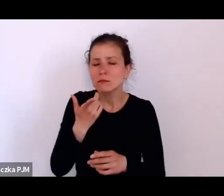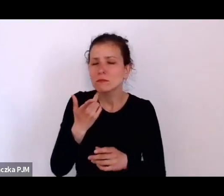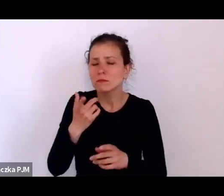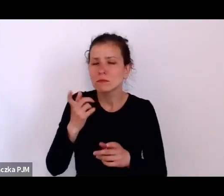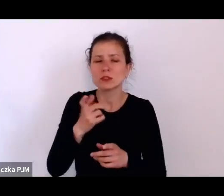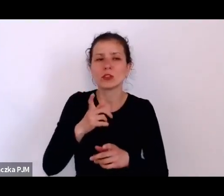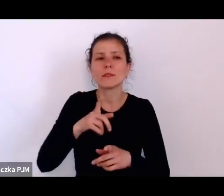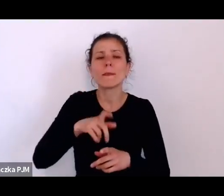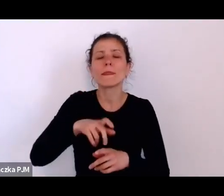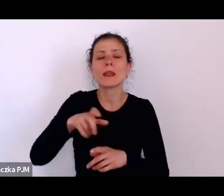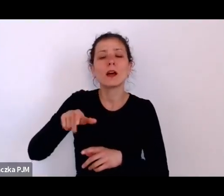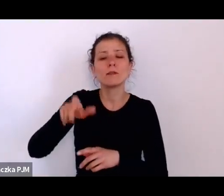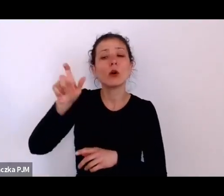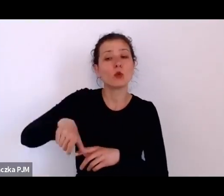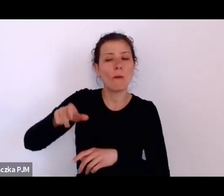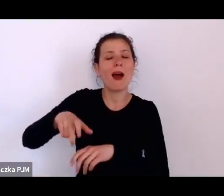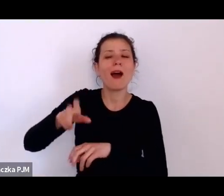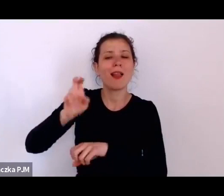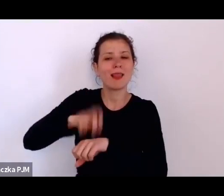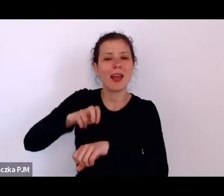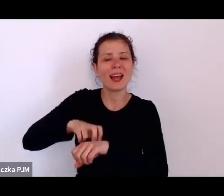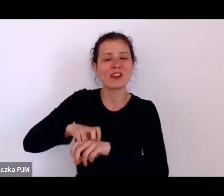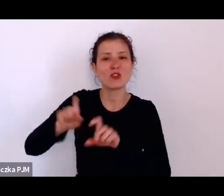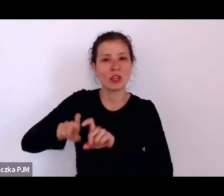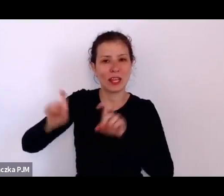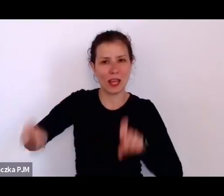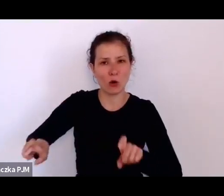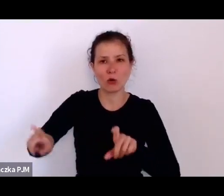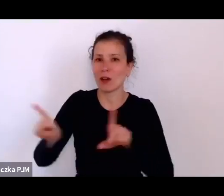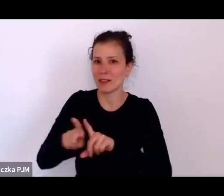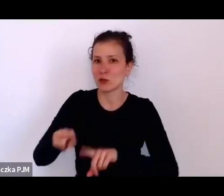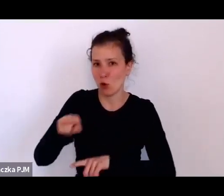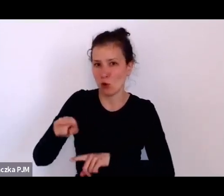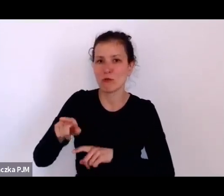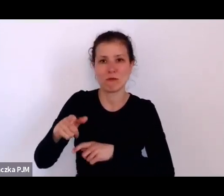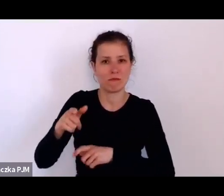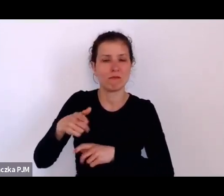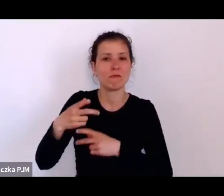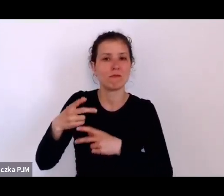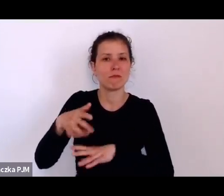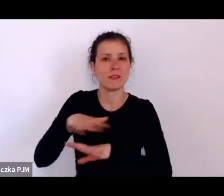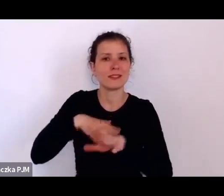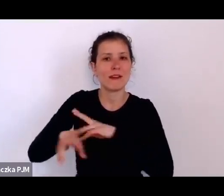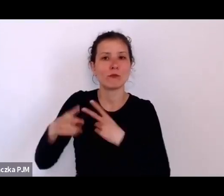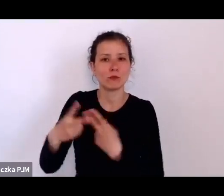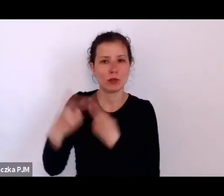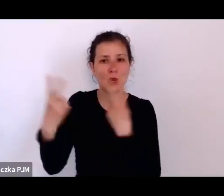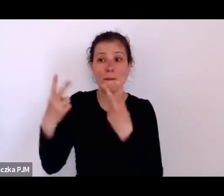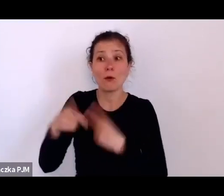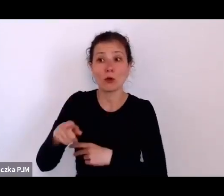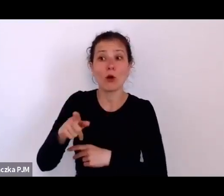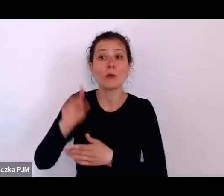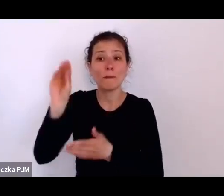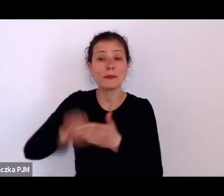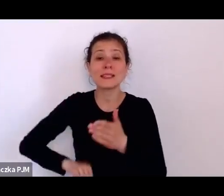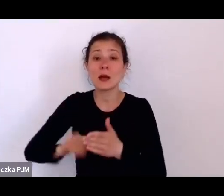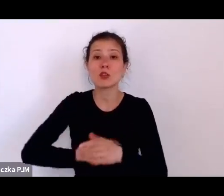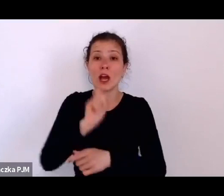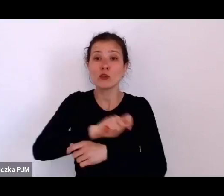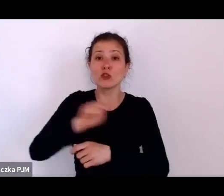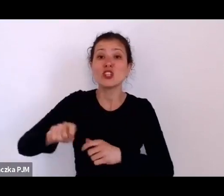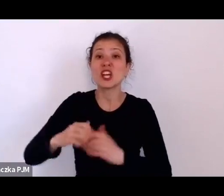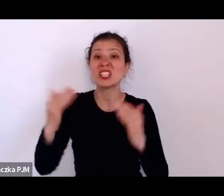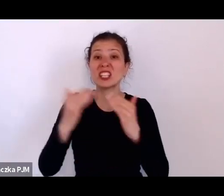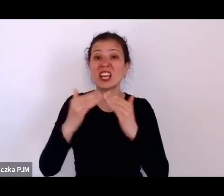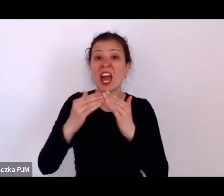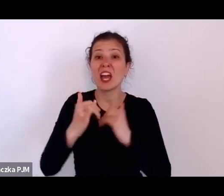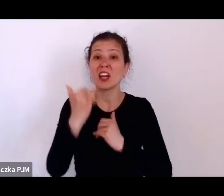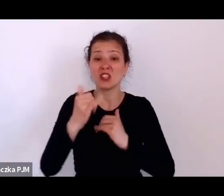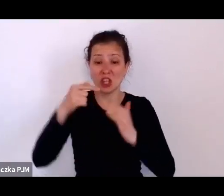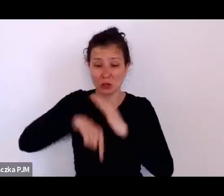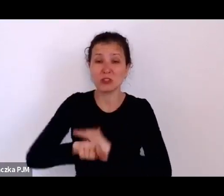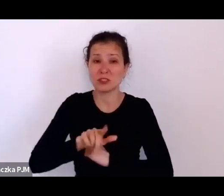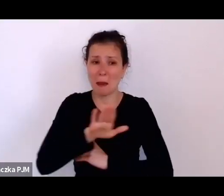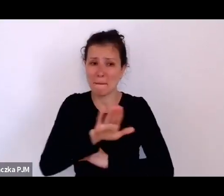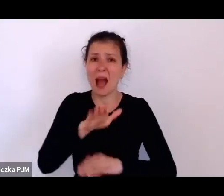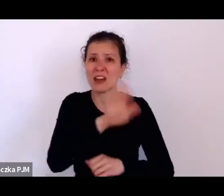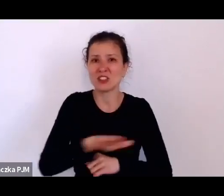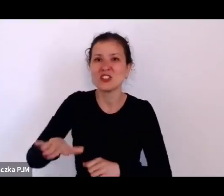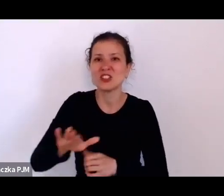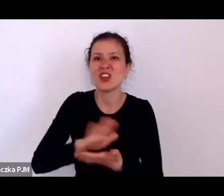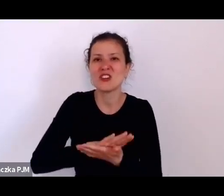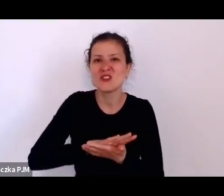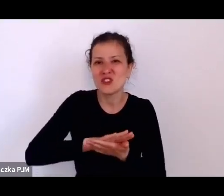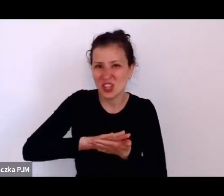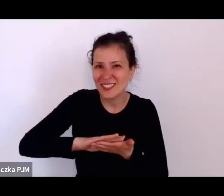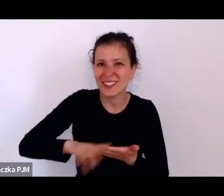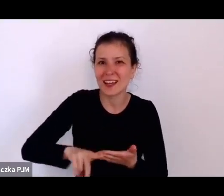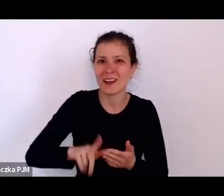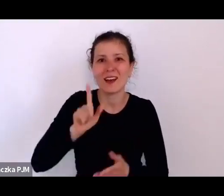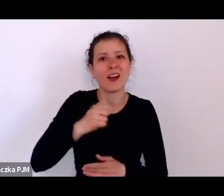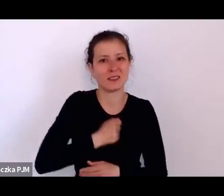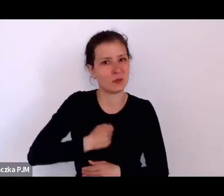On tak napisał, że chrześcijańskie sierocińce mają dzieci czyste i smutne, ale muszę powiedzieć, że